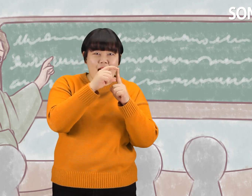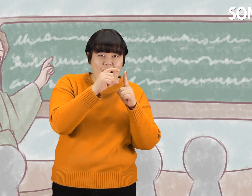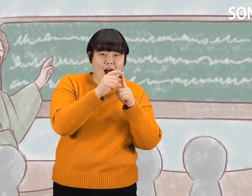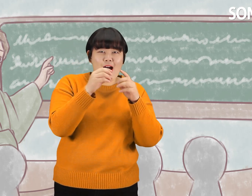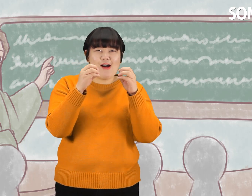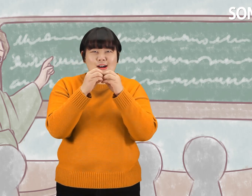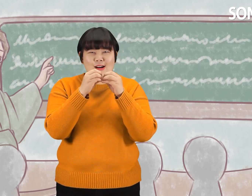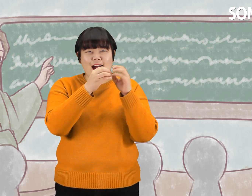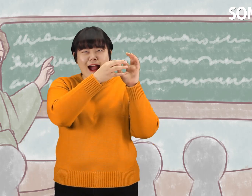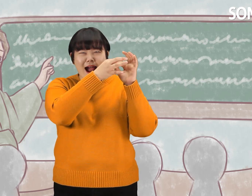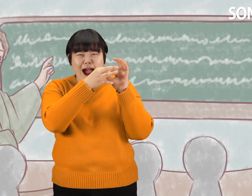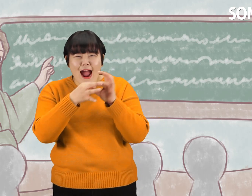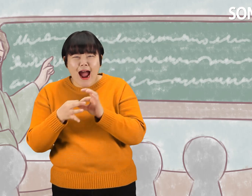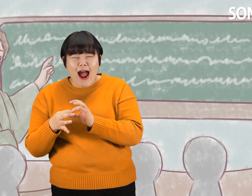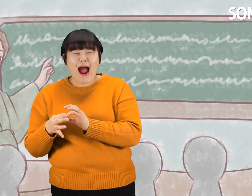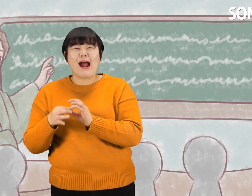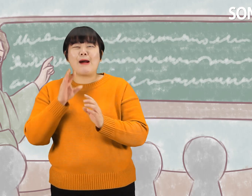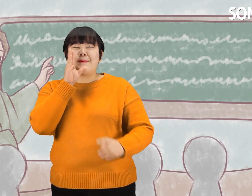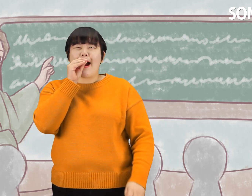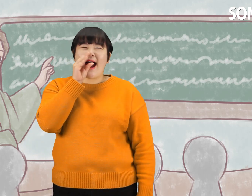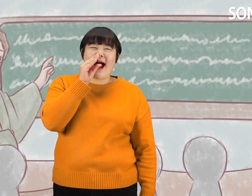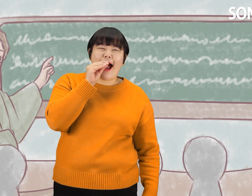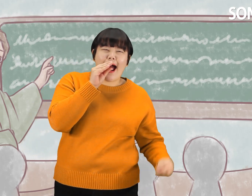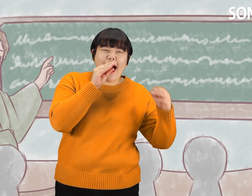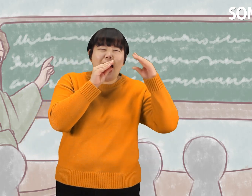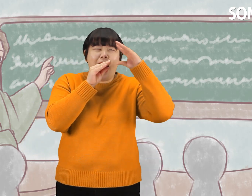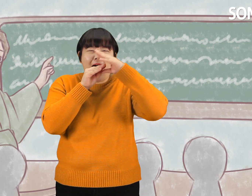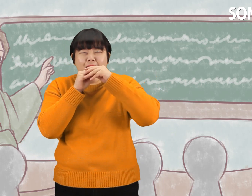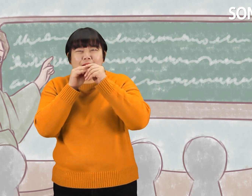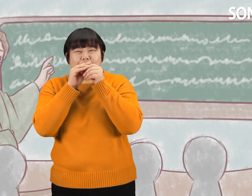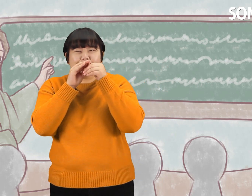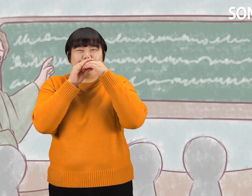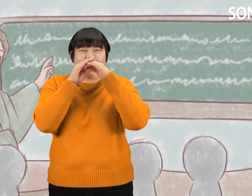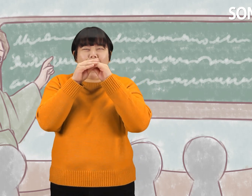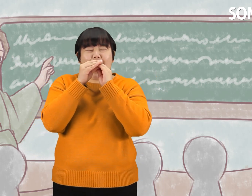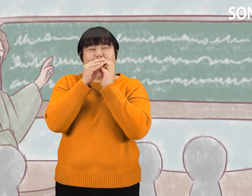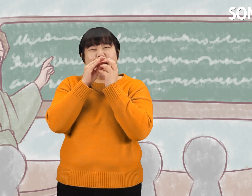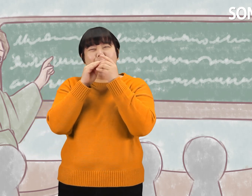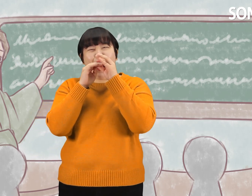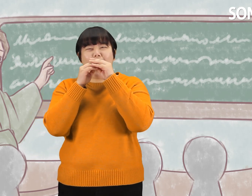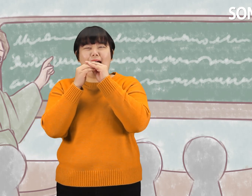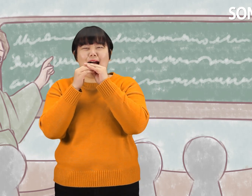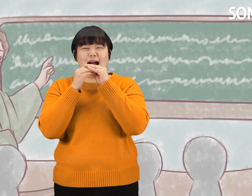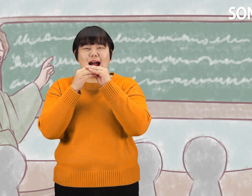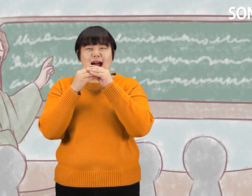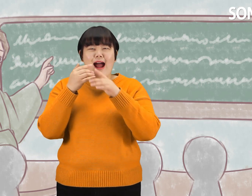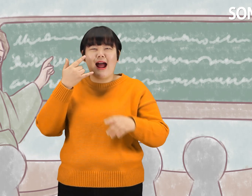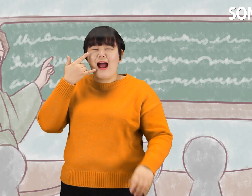サリバン先生は単語や文章を繰り返して言いながらヘレンに舌と唇の動きを手で感じました。